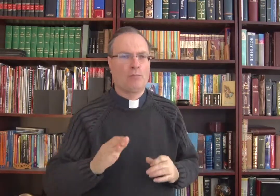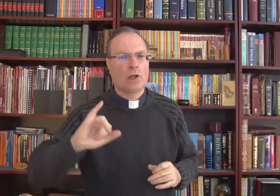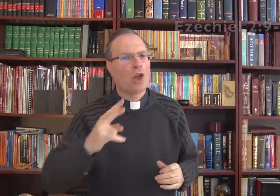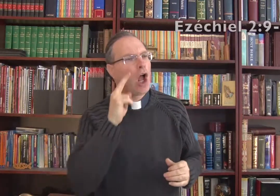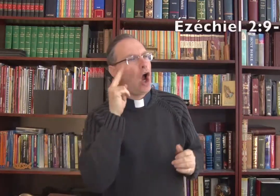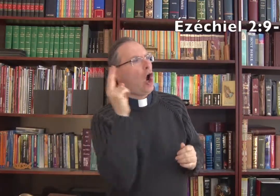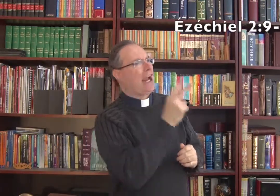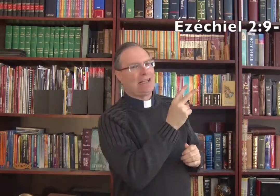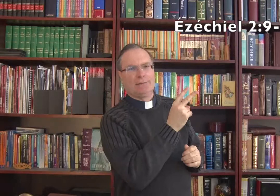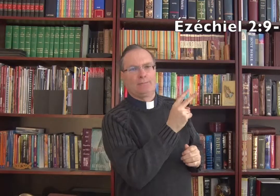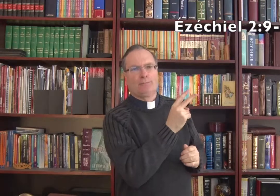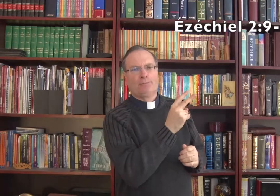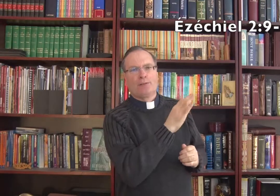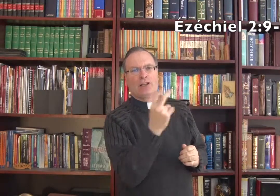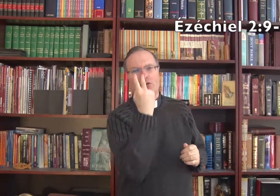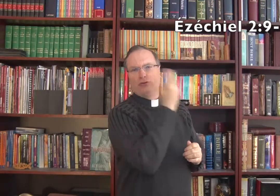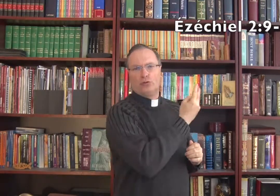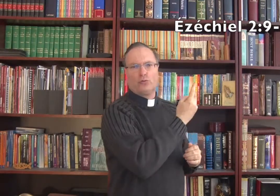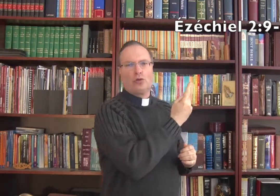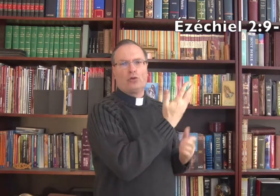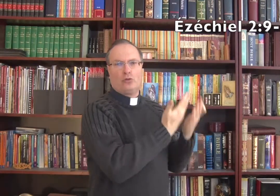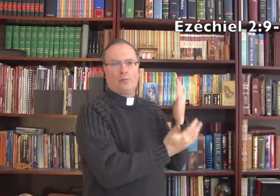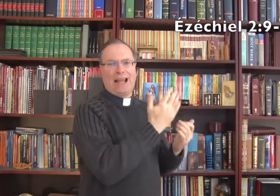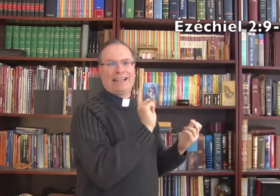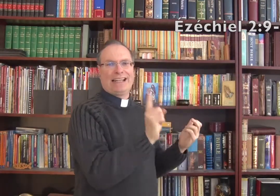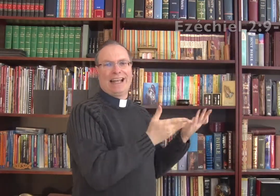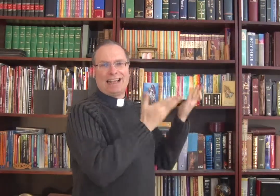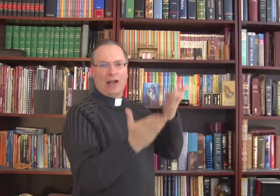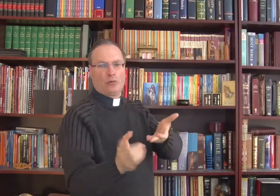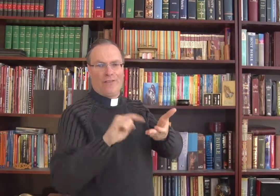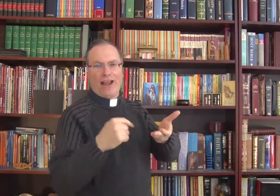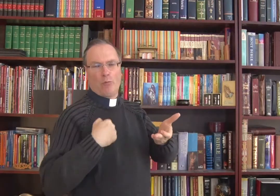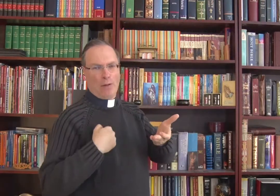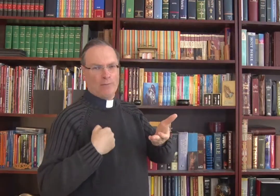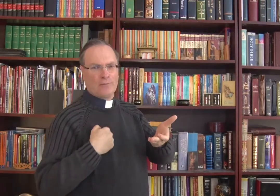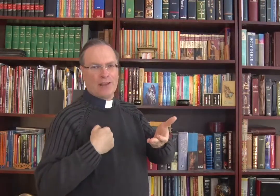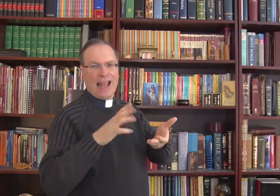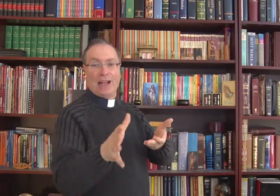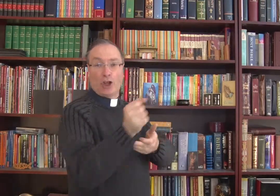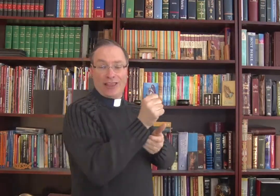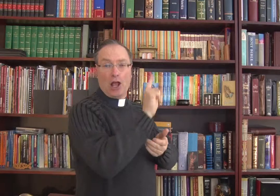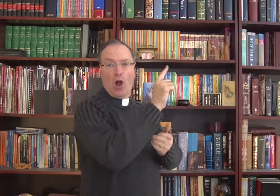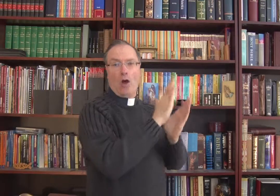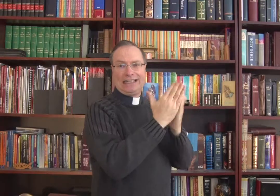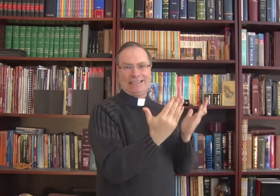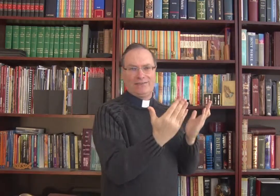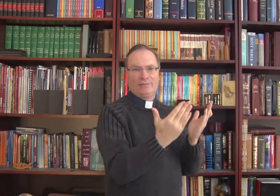«J'ai regardé et j'ai vu qu'une main était tendue vers moi; elle tenait un livre.